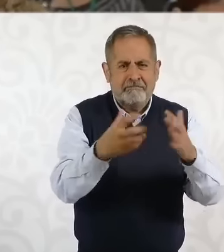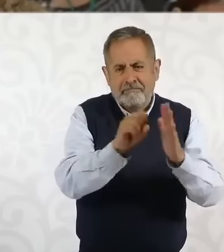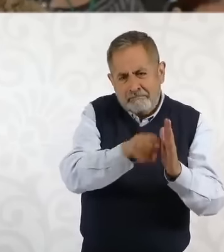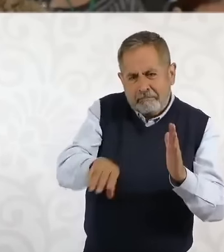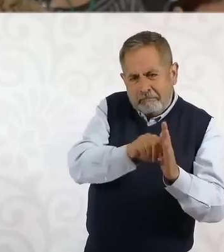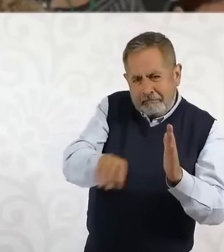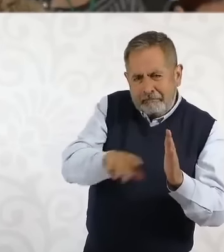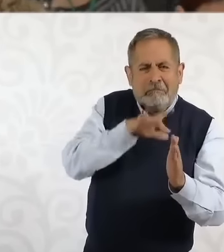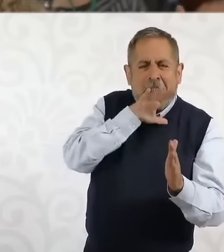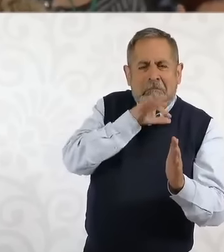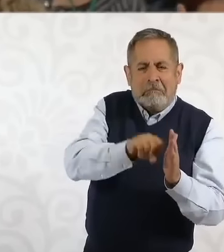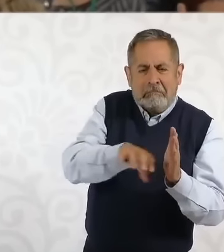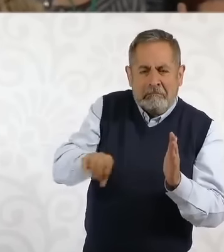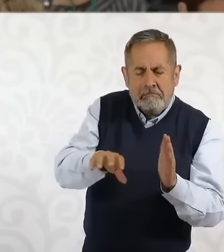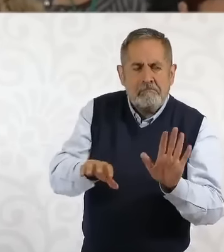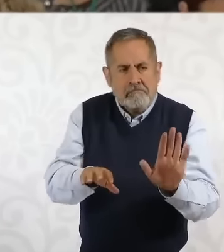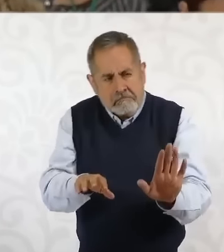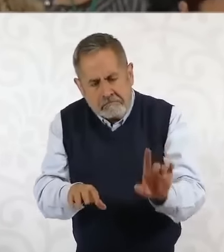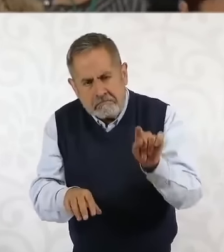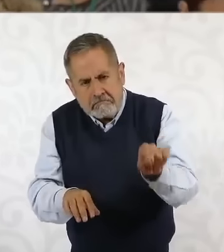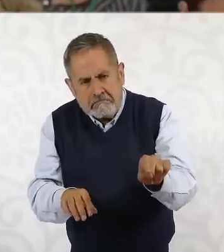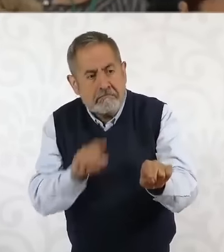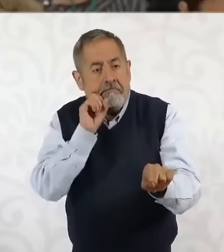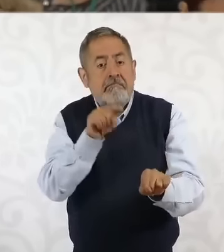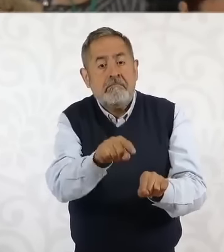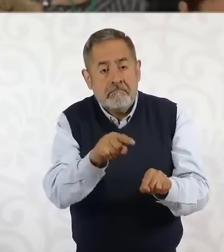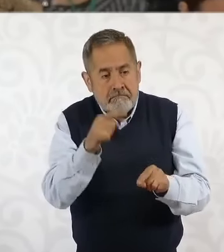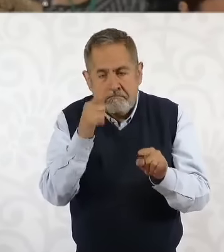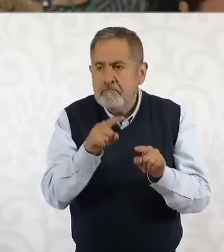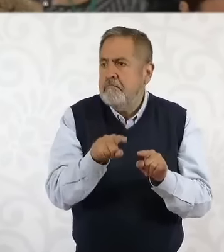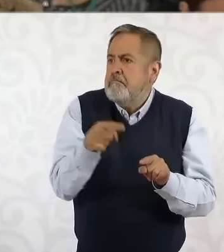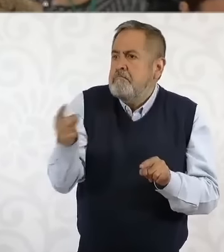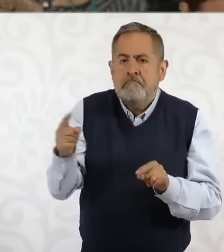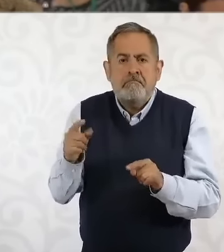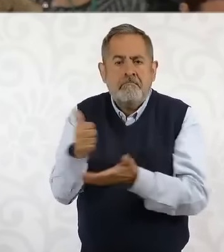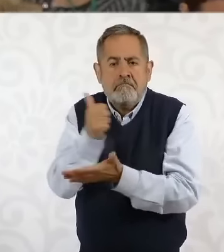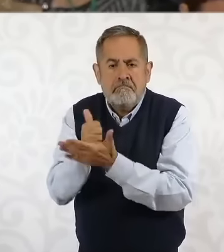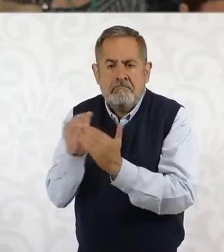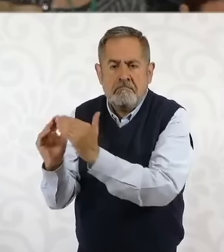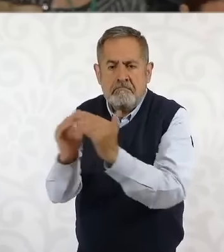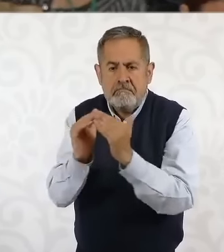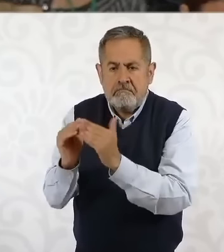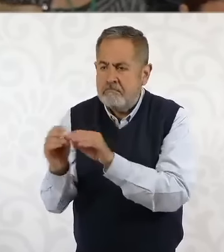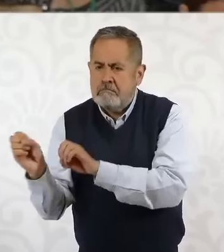también era necesario una revisión de descargas de tipo urbano. Otro problema eh de la zona era